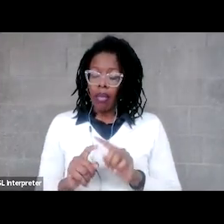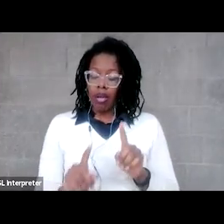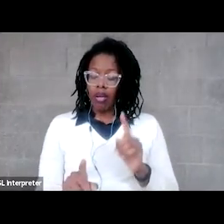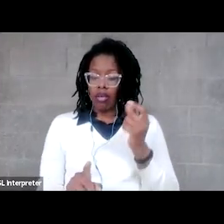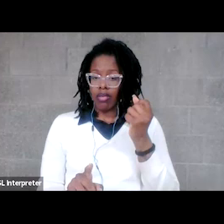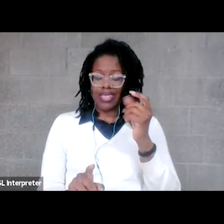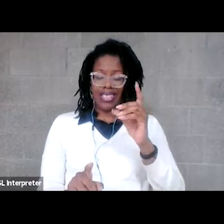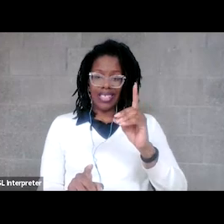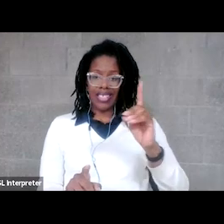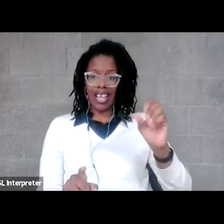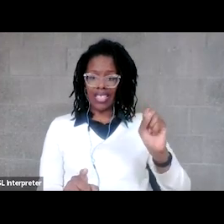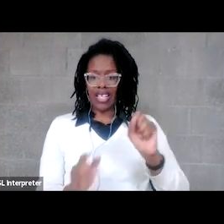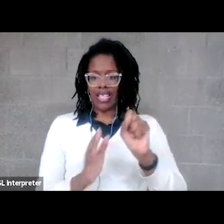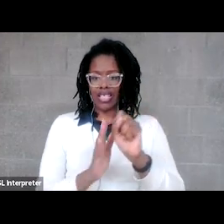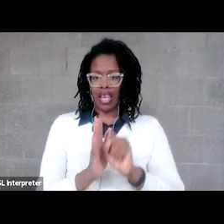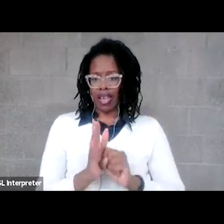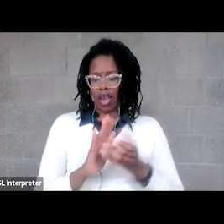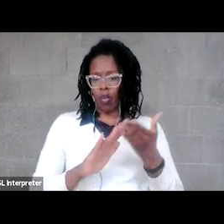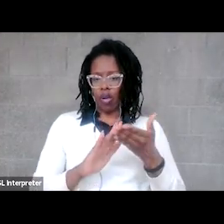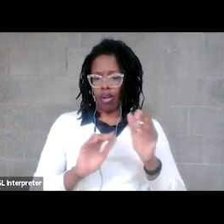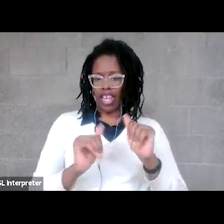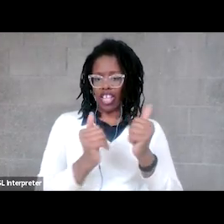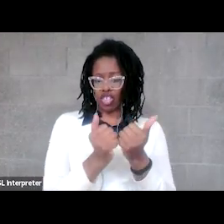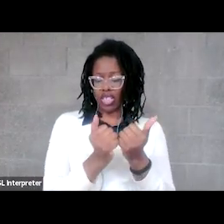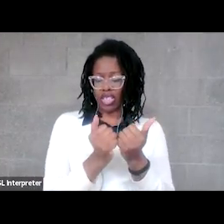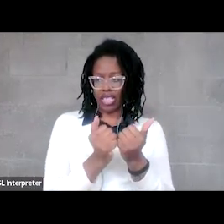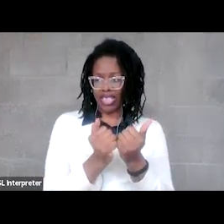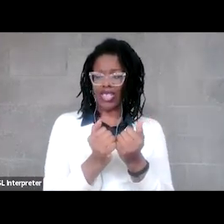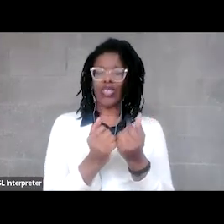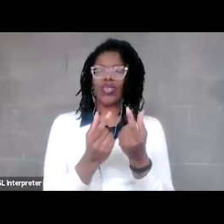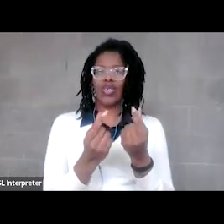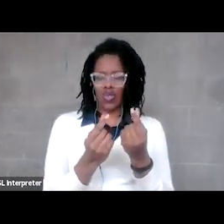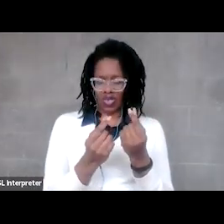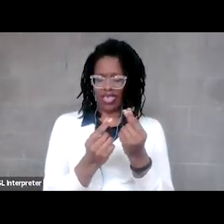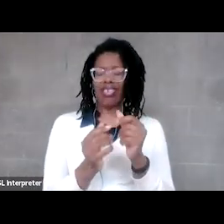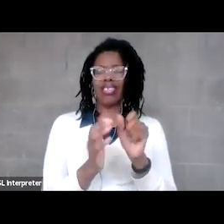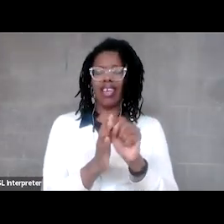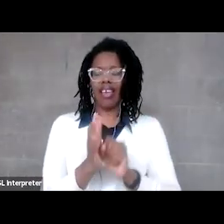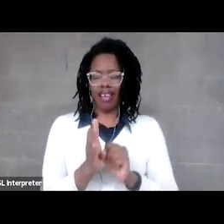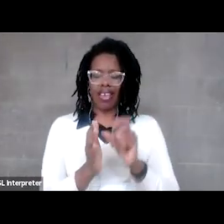las agencias operadas por el estado que realizan las determinaciones de discapacidad y tienen los examinadores de discapacidad,